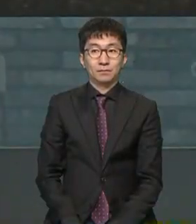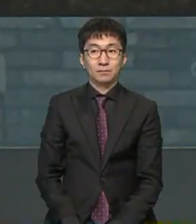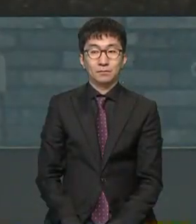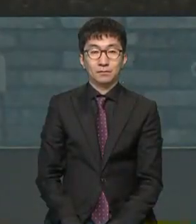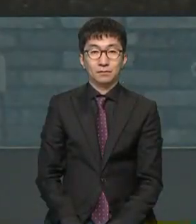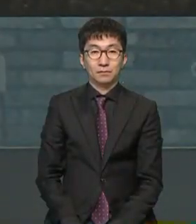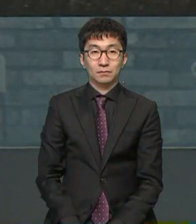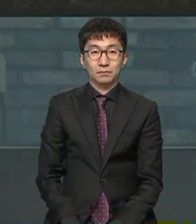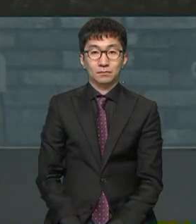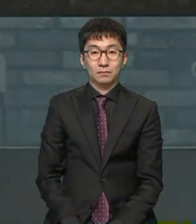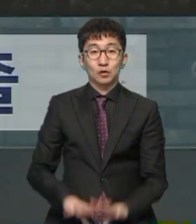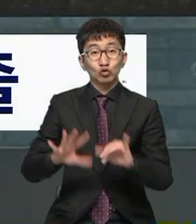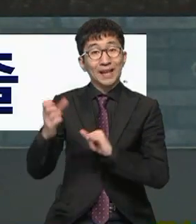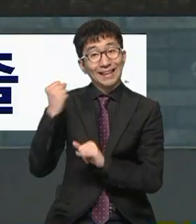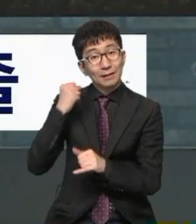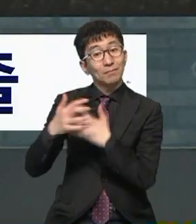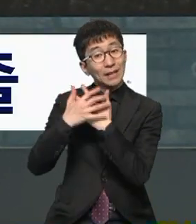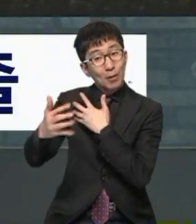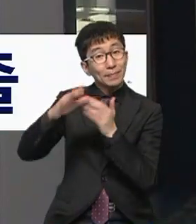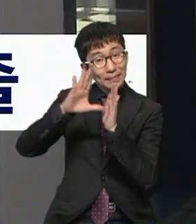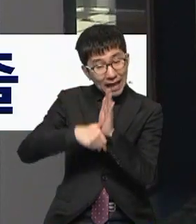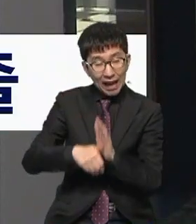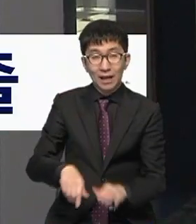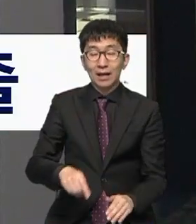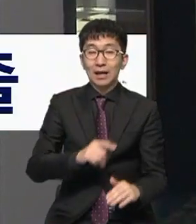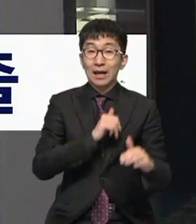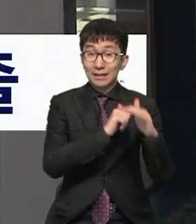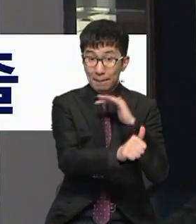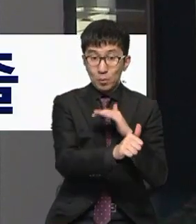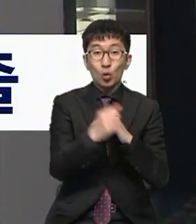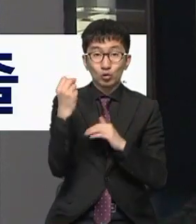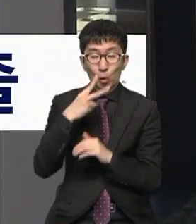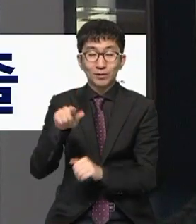(기자) 국민의힘 전당대회에서 당대표와